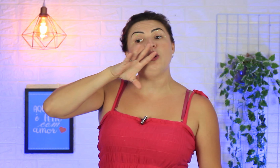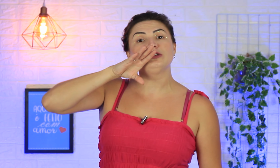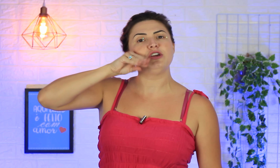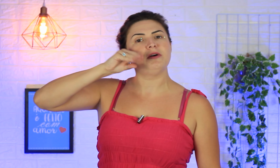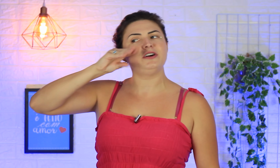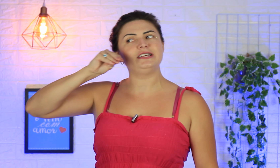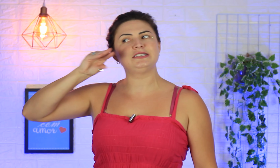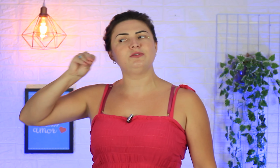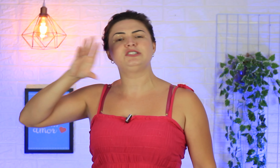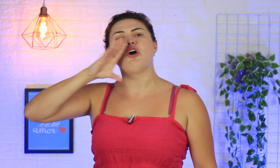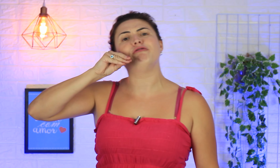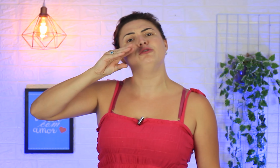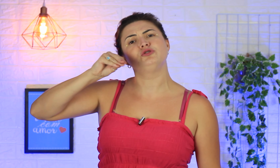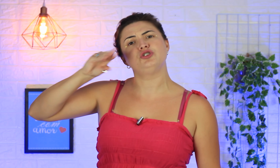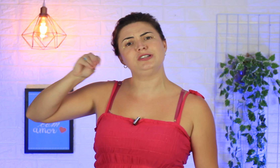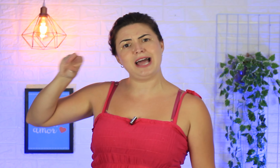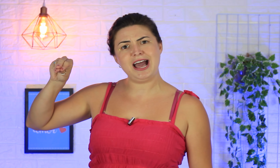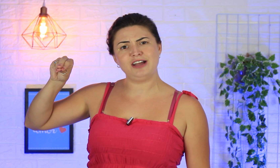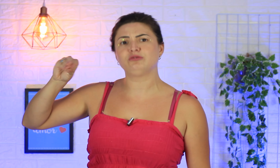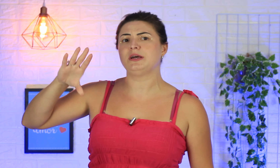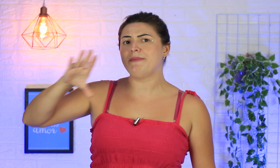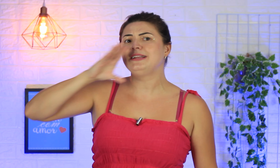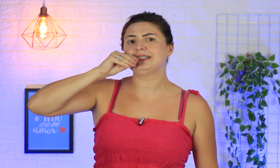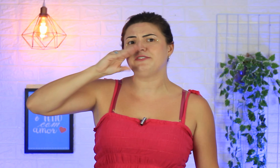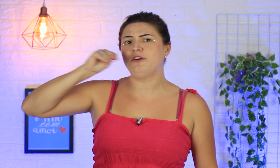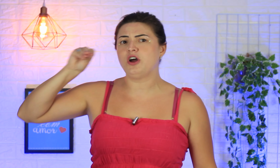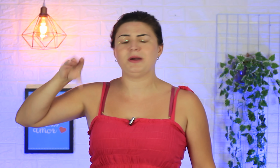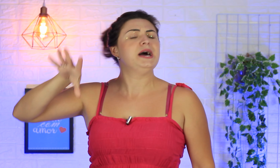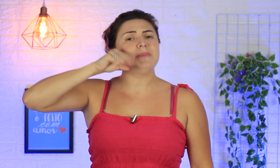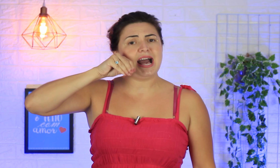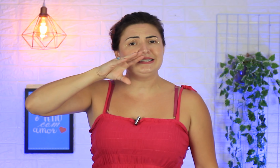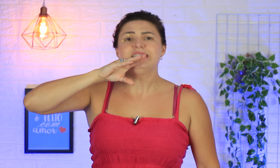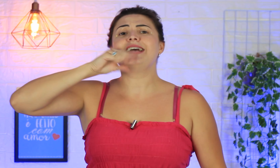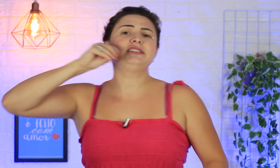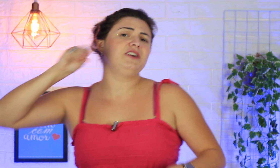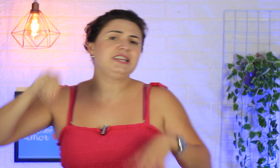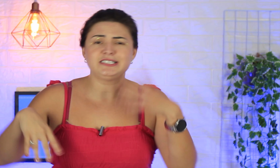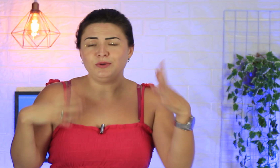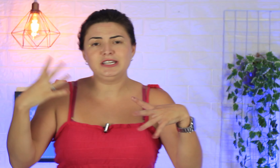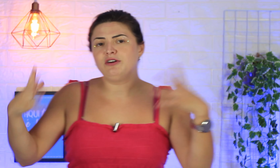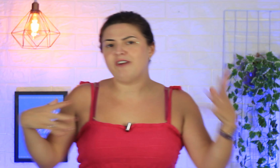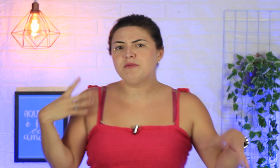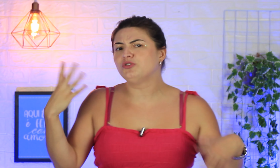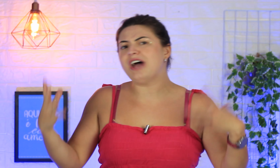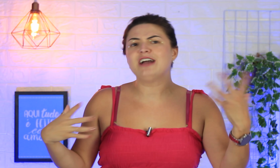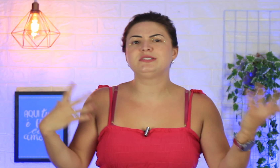ou tem uma variação assim ó funcionário também dessa forma mas essa variação ela não vai mudar o